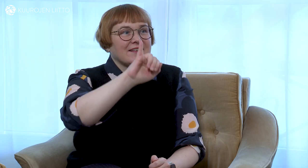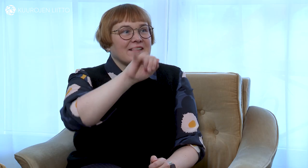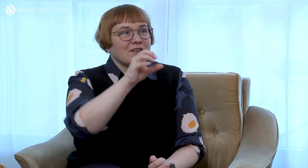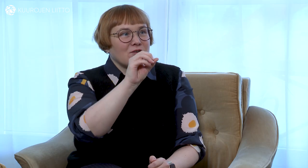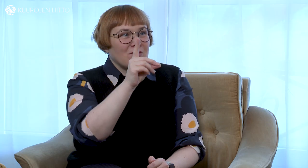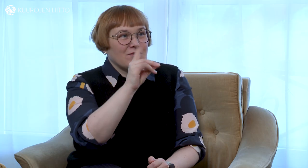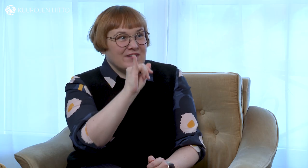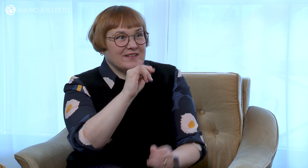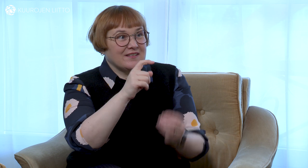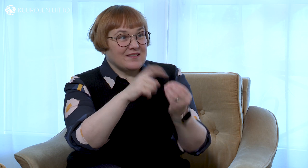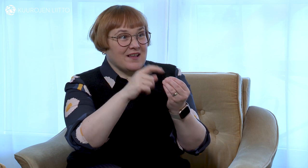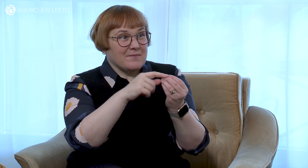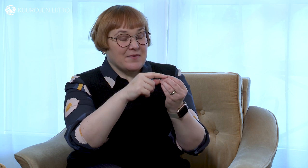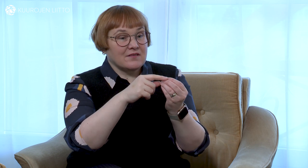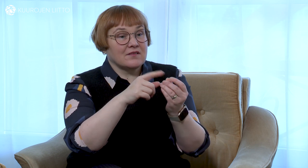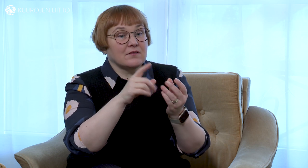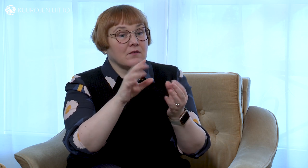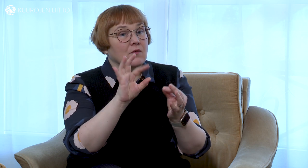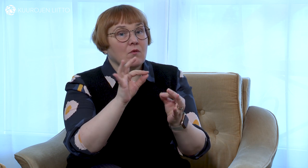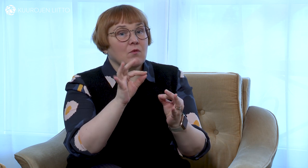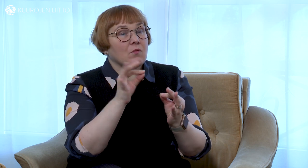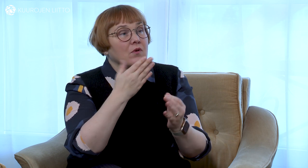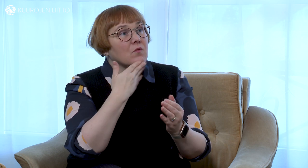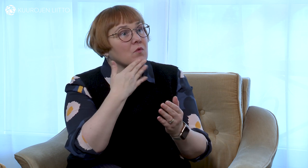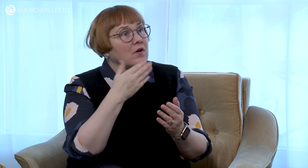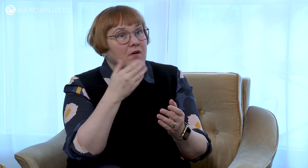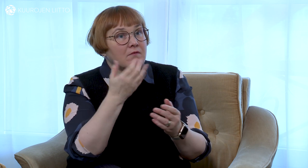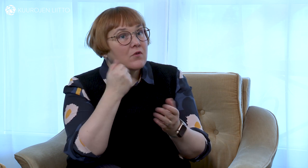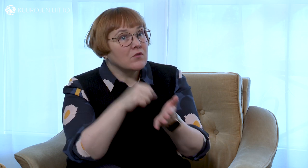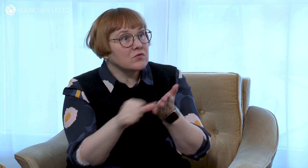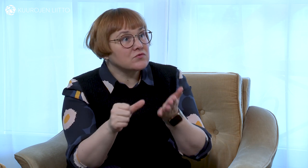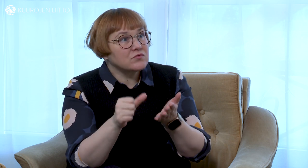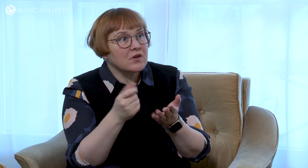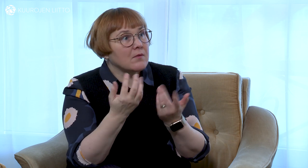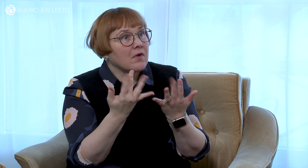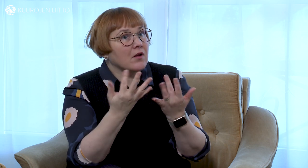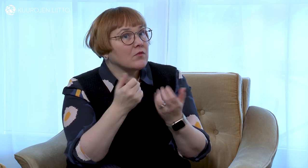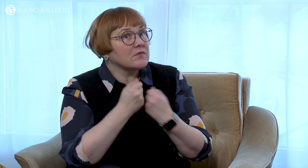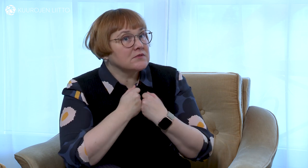Kuka voi ostaa joditabletteja ja paljonko niitä saa kerralla?